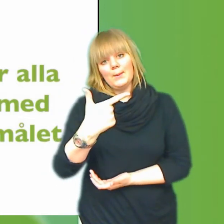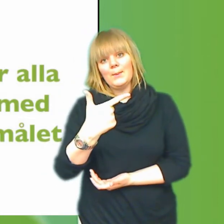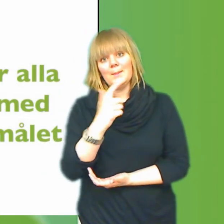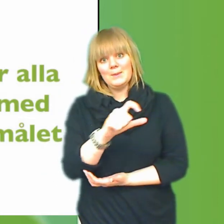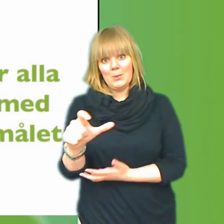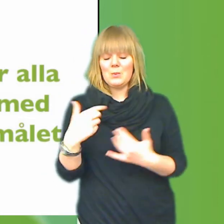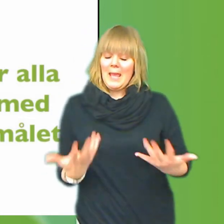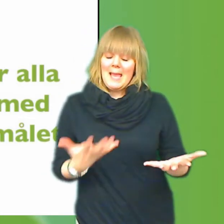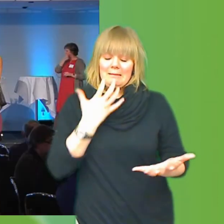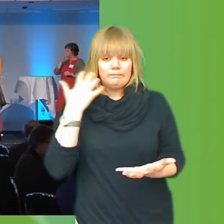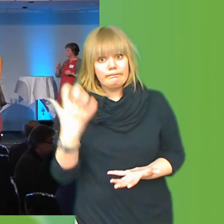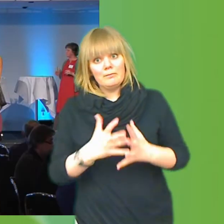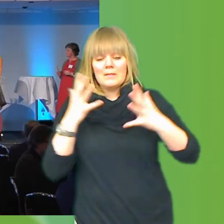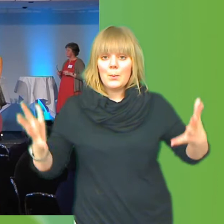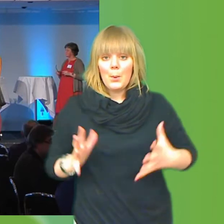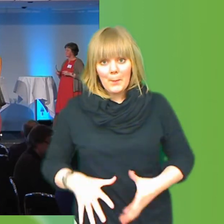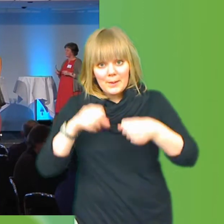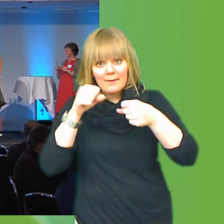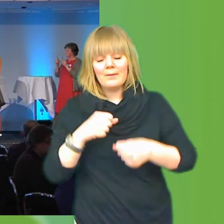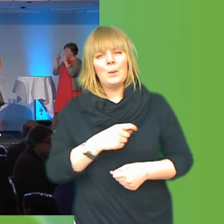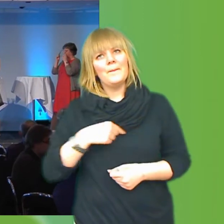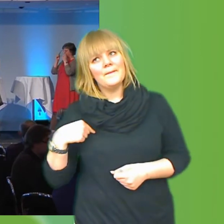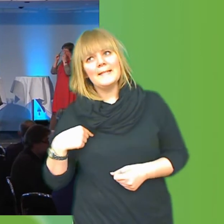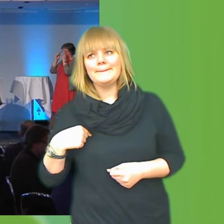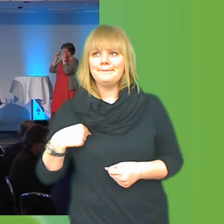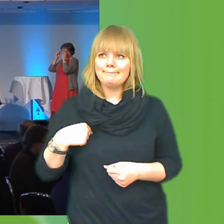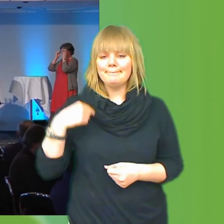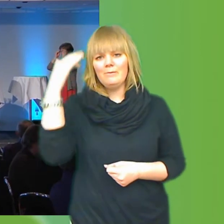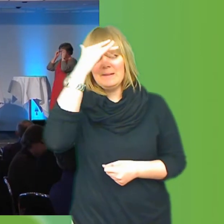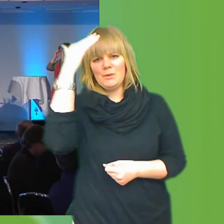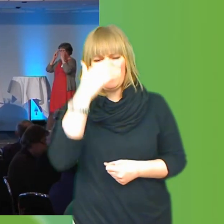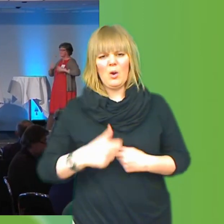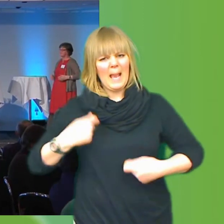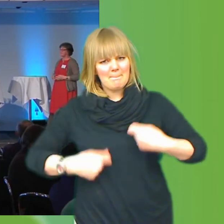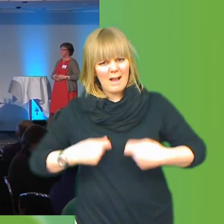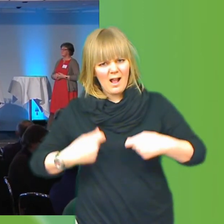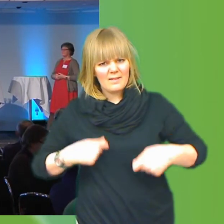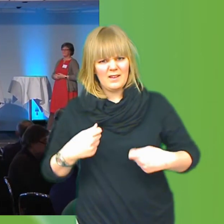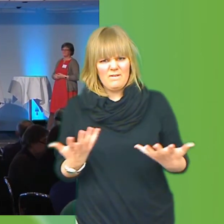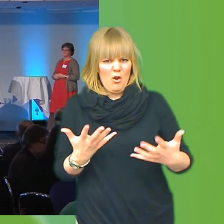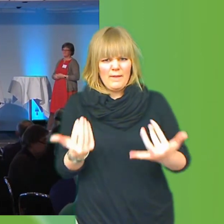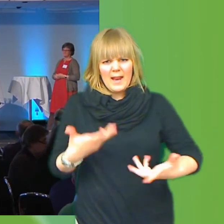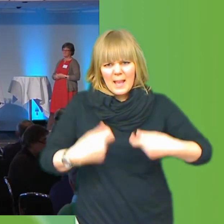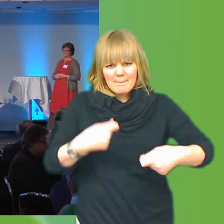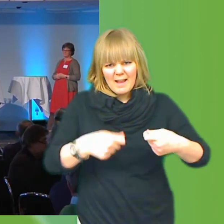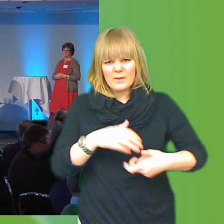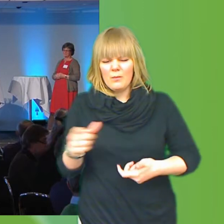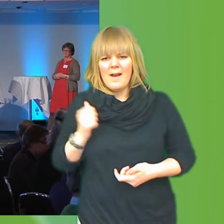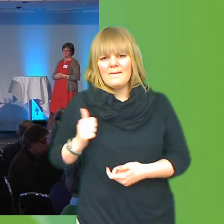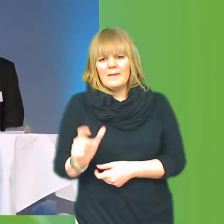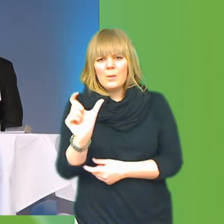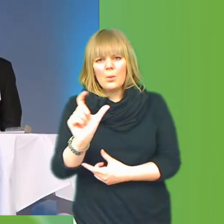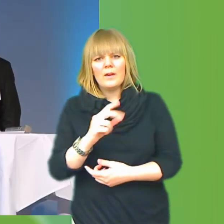vad kampanjer och nätverket är. Digidel är både och.